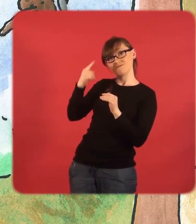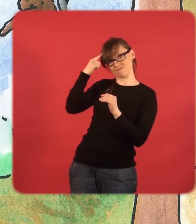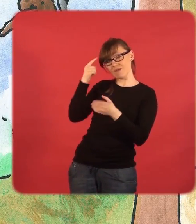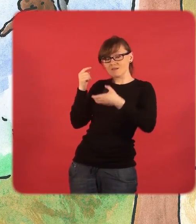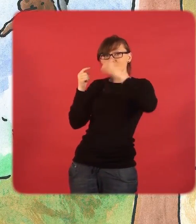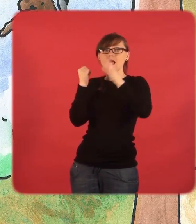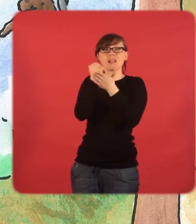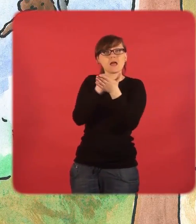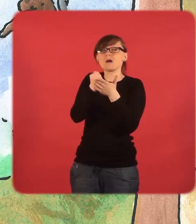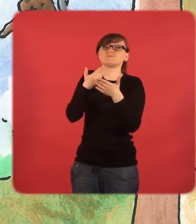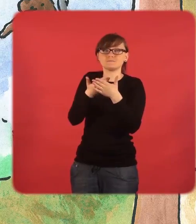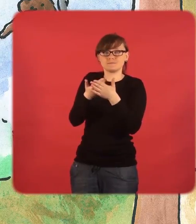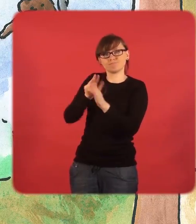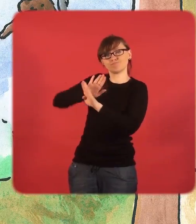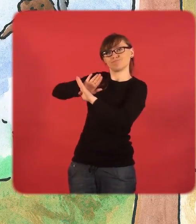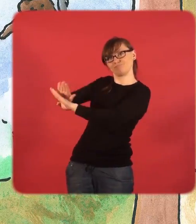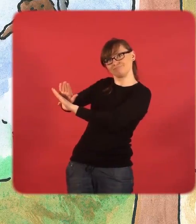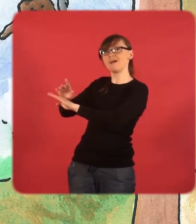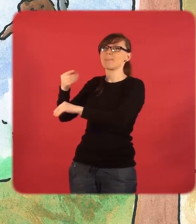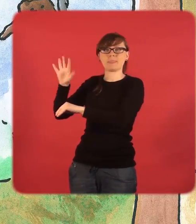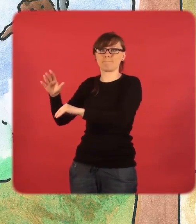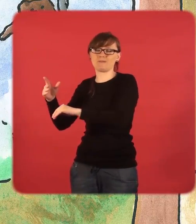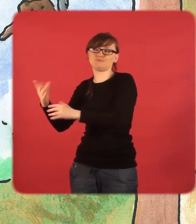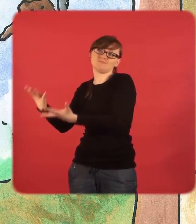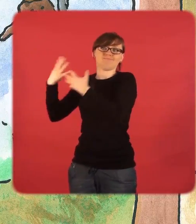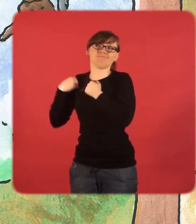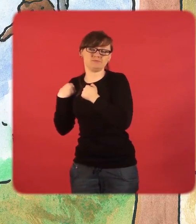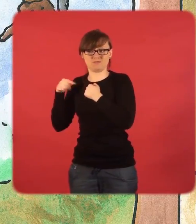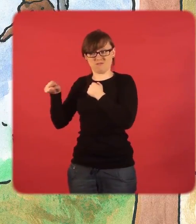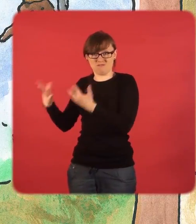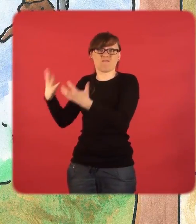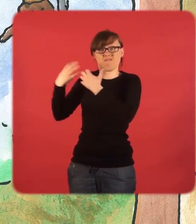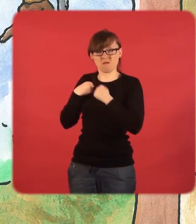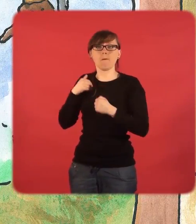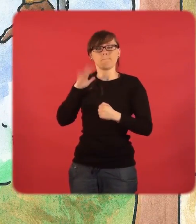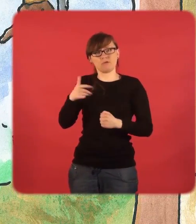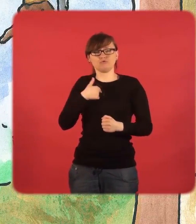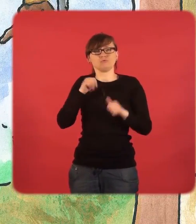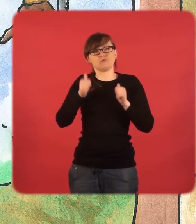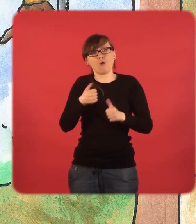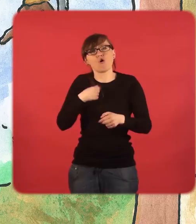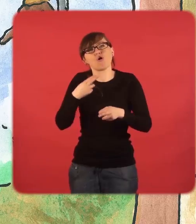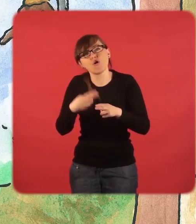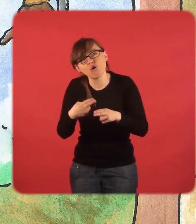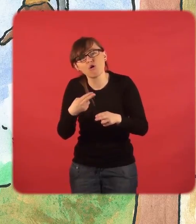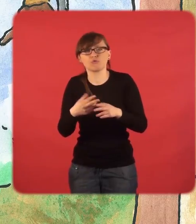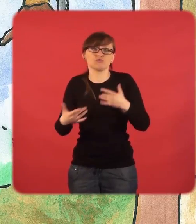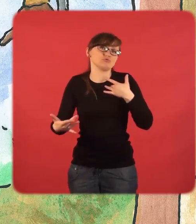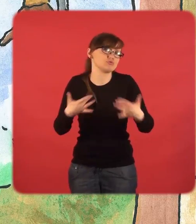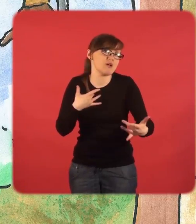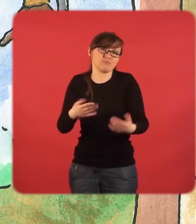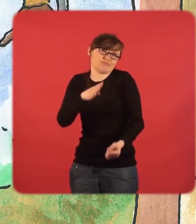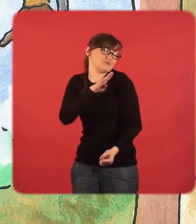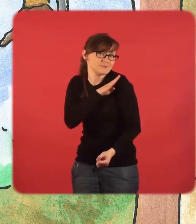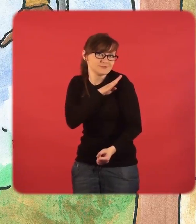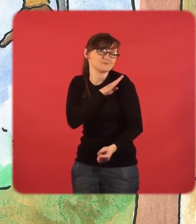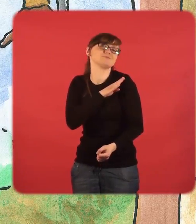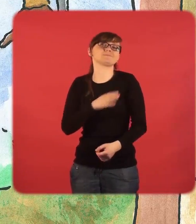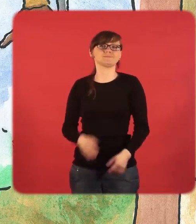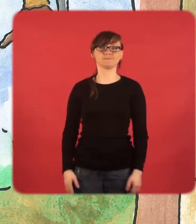Wróżka wyjaśniła, że dobrze zrobił, bo lekarstwo zażyte w porę, może uratować od wielu cierpień, a nawet od śmierci.